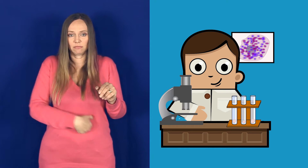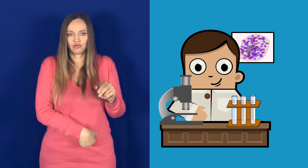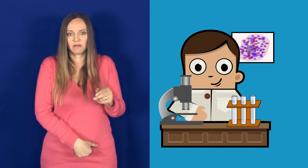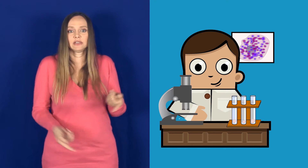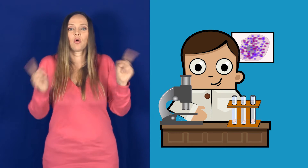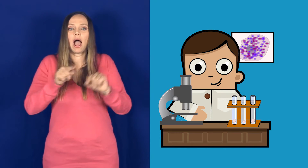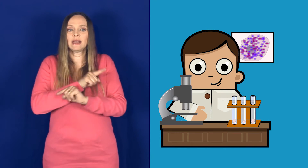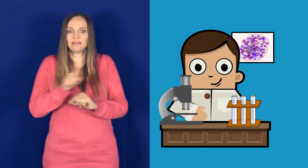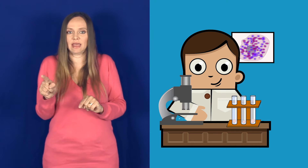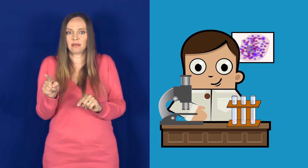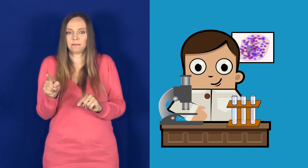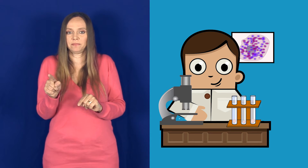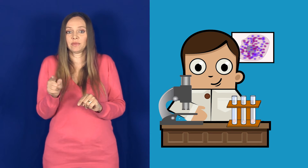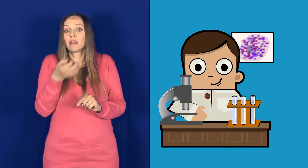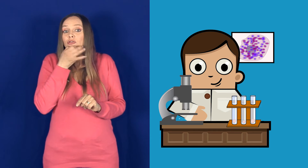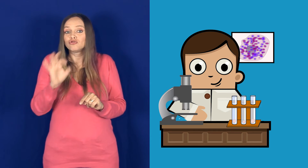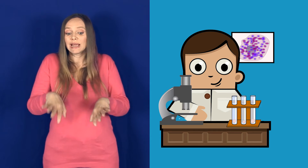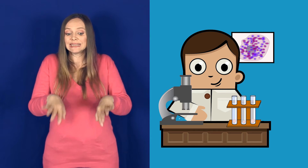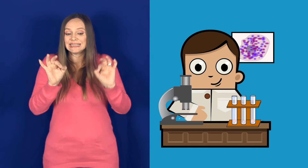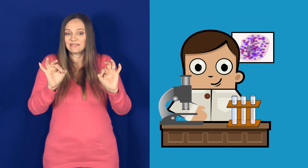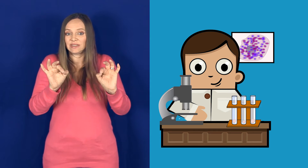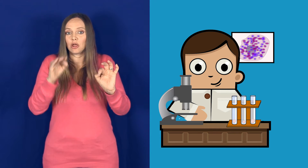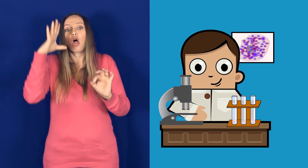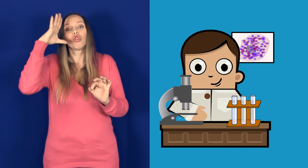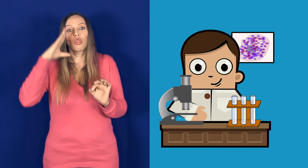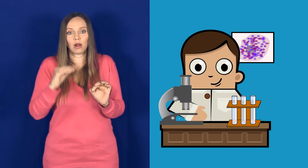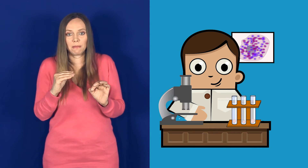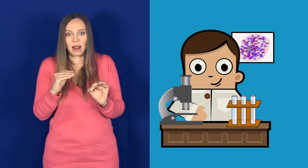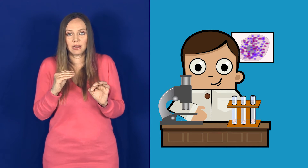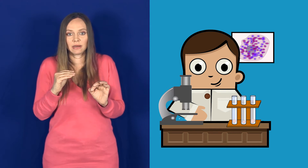Če je izvid normalen, se preiskavo ponovi čez 10 let.